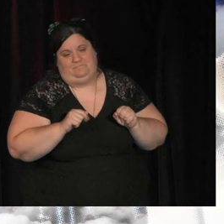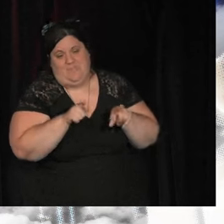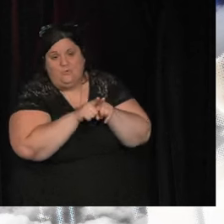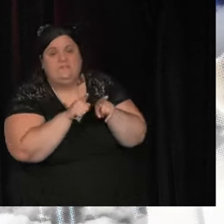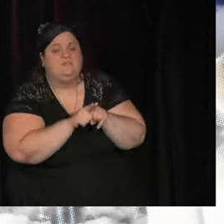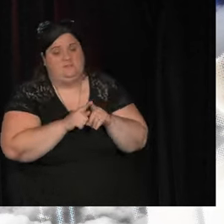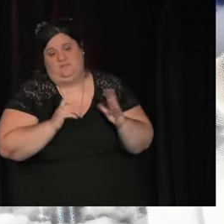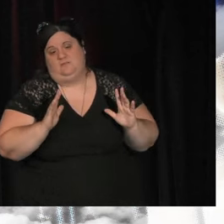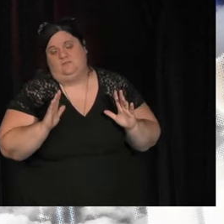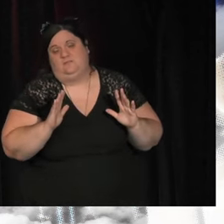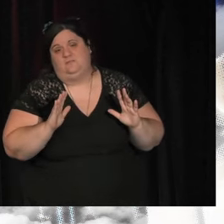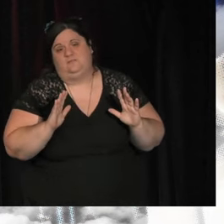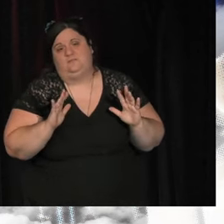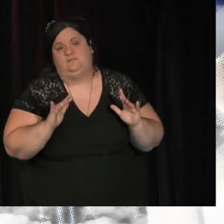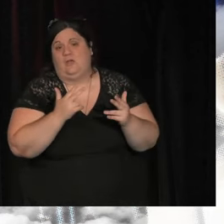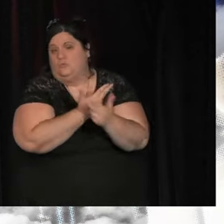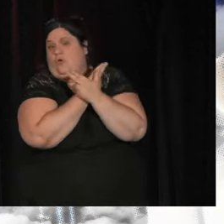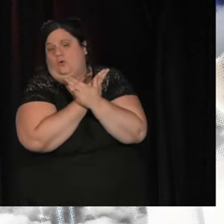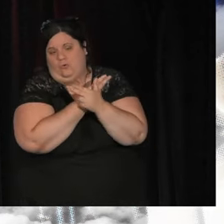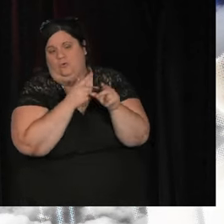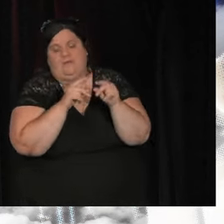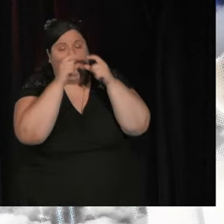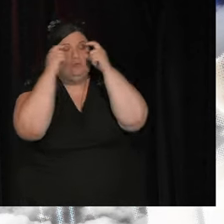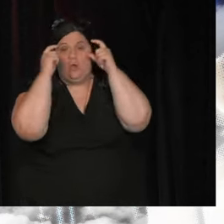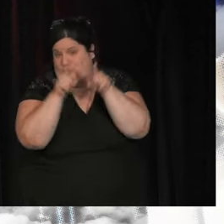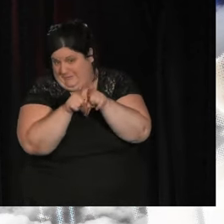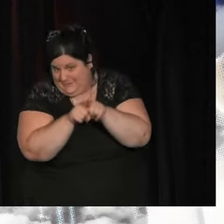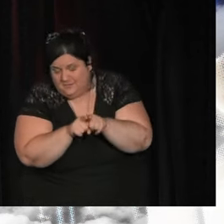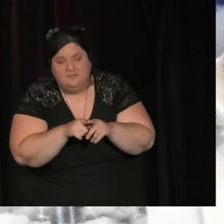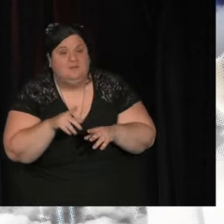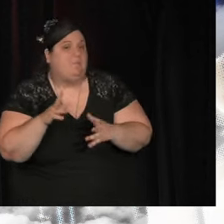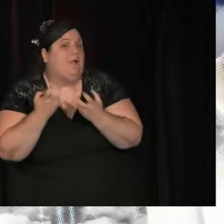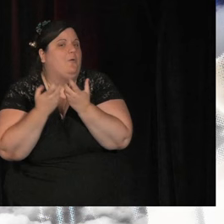J'ai appris tout un tas d'insultes en russe et en polonais grâce à Counter. C'est ce que j'allais dire, les Russes sont assez connus à ce niveau-là.